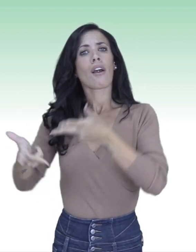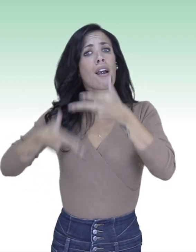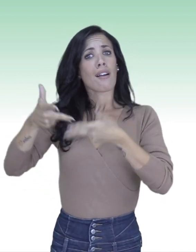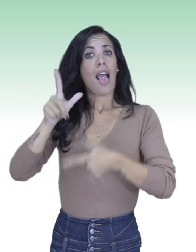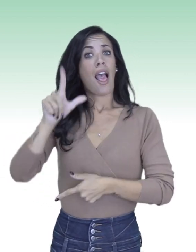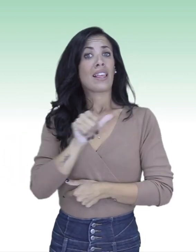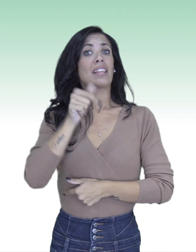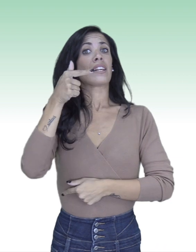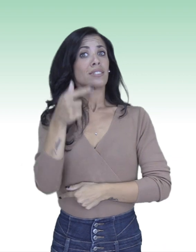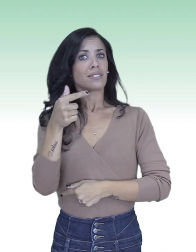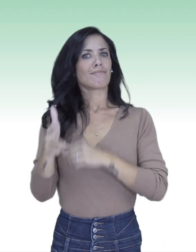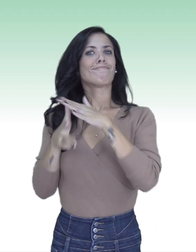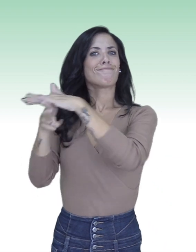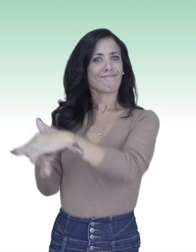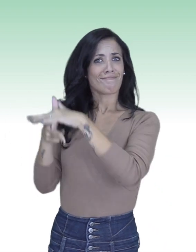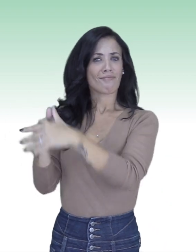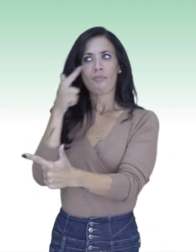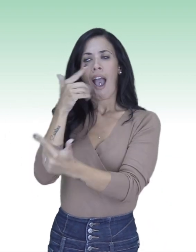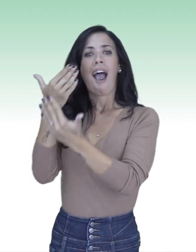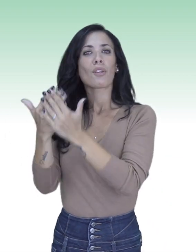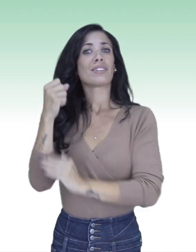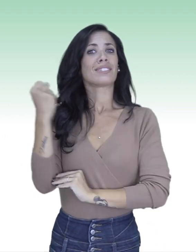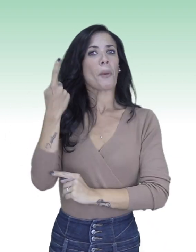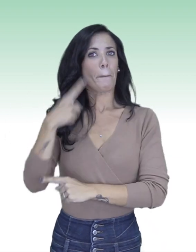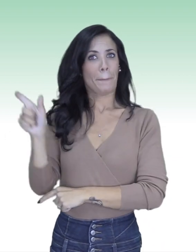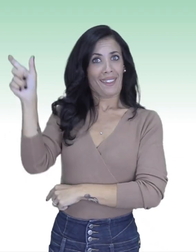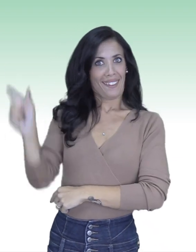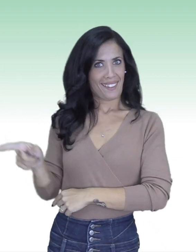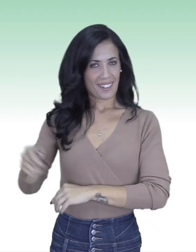come la lingua dei segni tattile e servizi di interpretariato specifici.